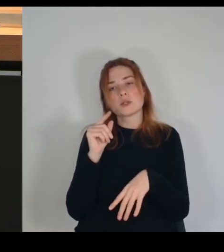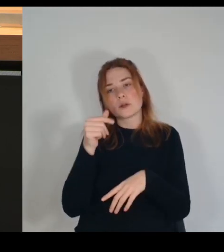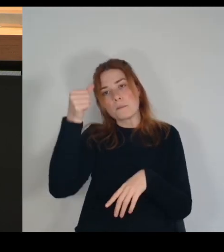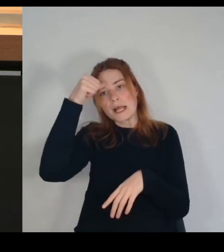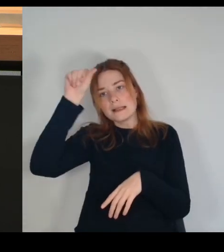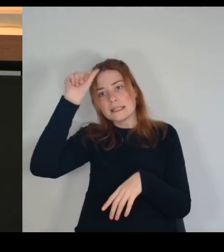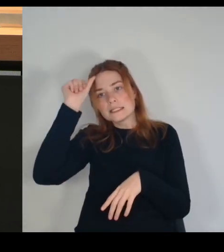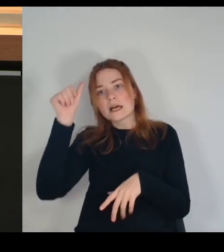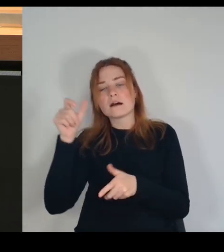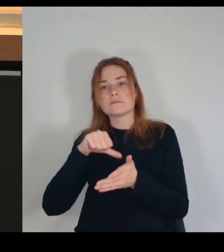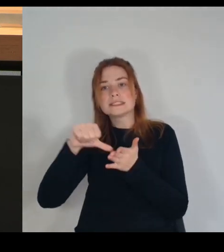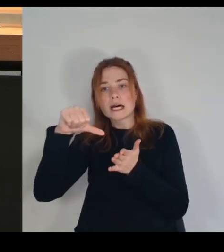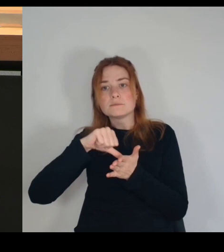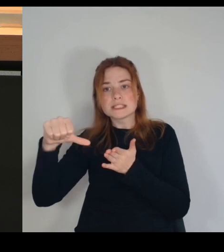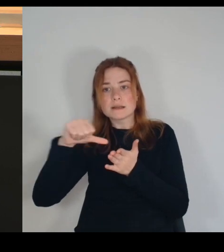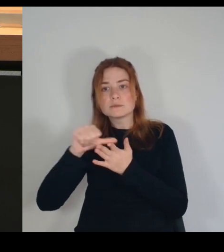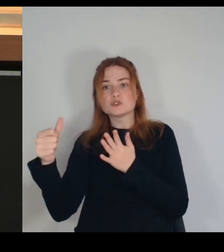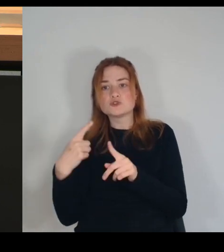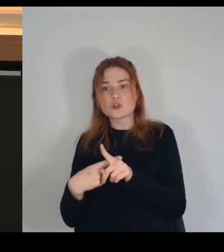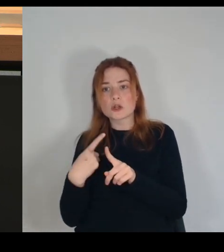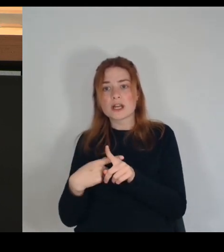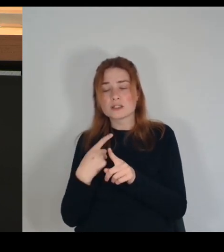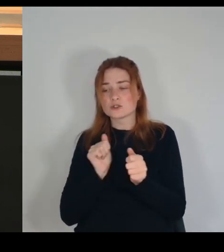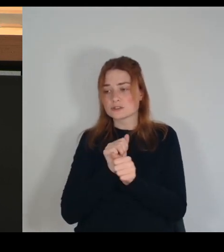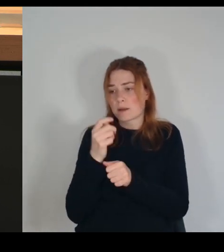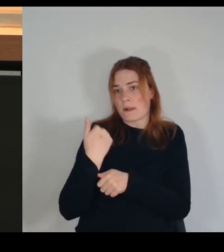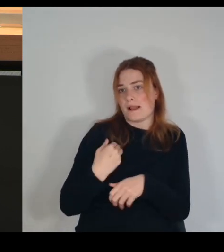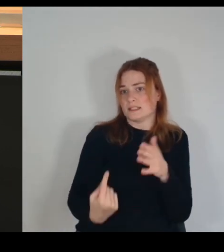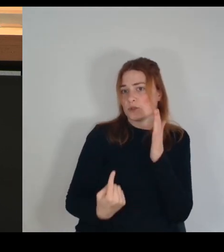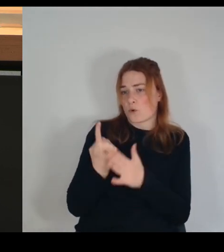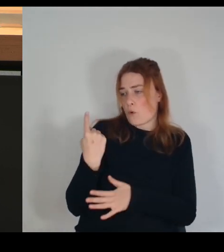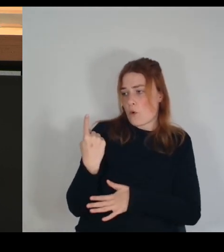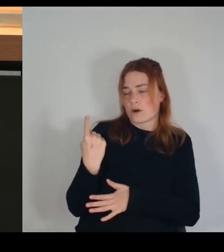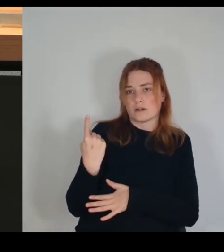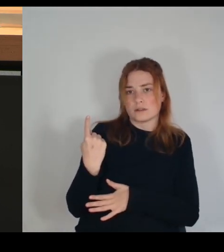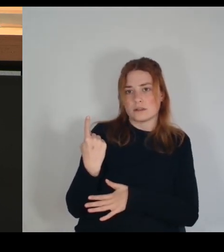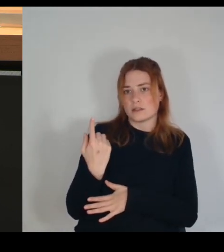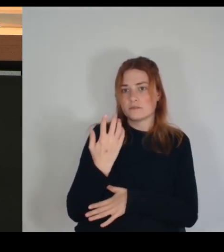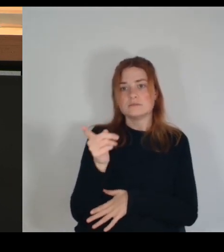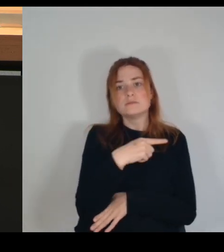Wir wollen, dass die, die die Lasten tragen, auch die Früchte ihrer Arbeit ernten können